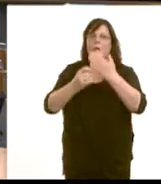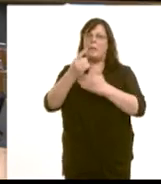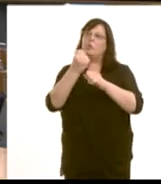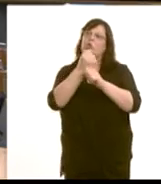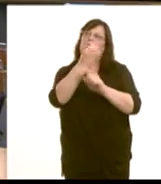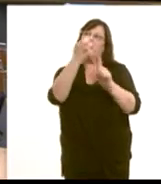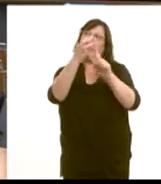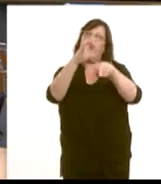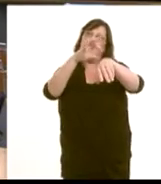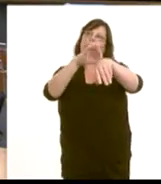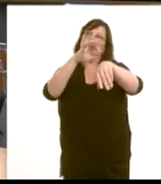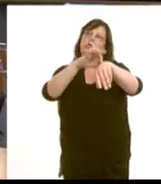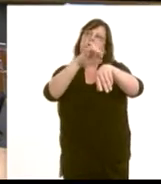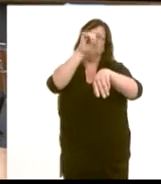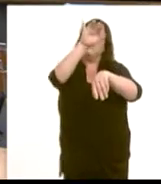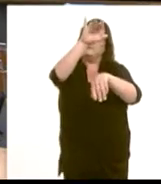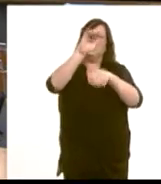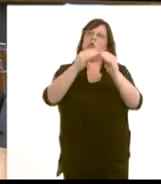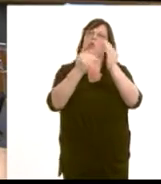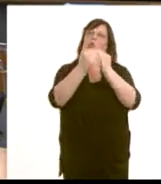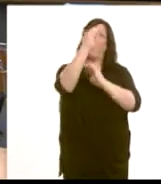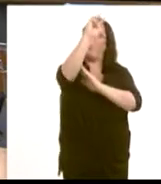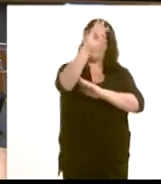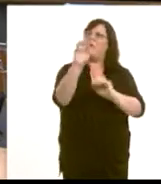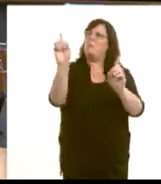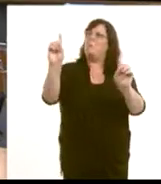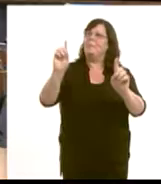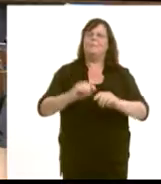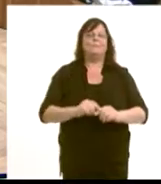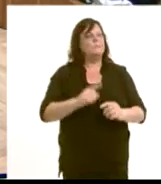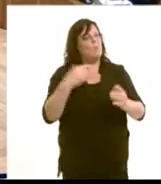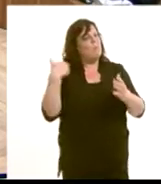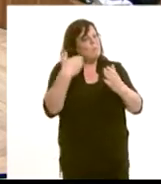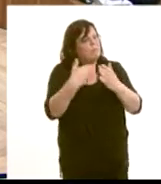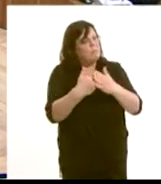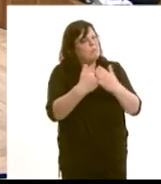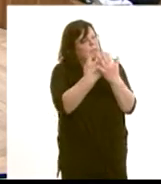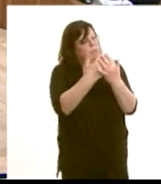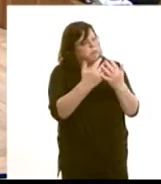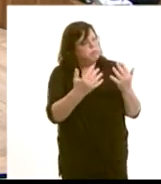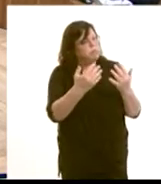mae nifer o gyfleusterau gofal sylfaenol newydd wedi cael eu hagor ar draws y gogledd.